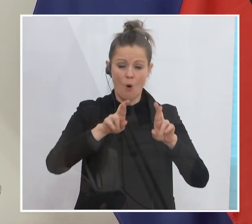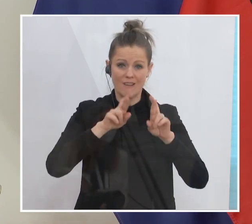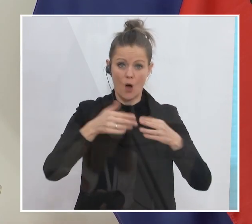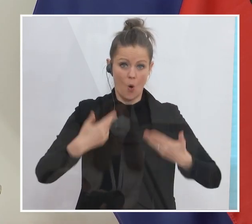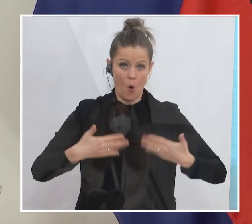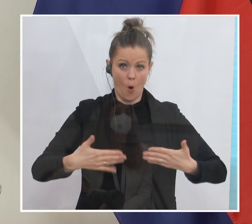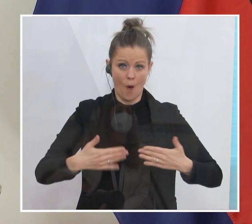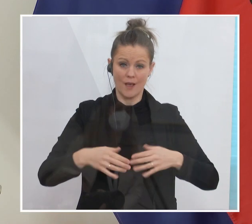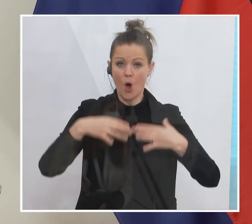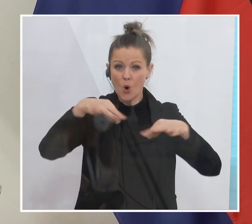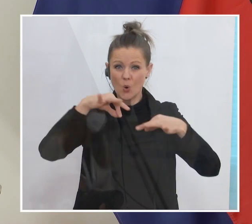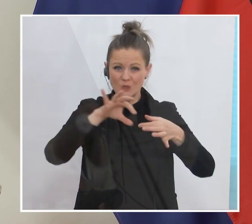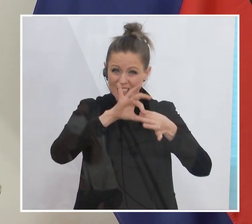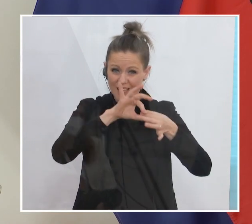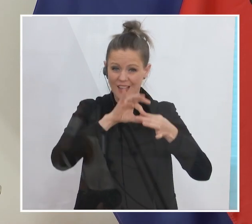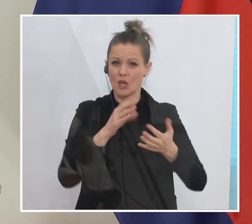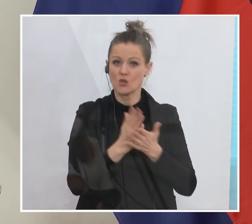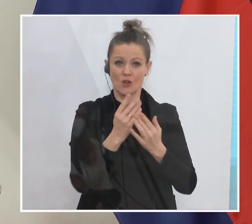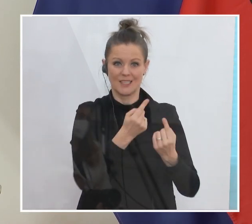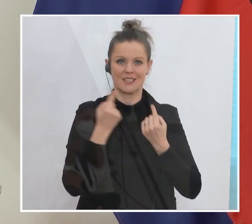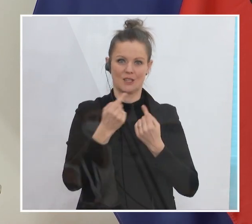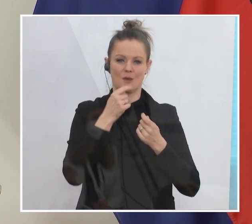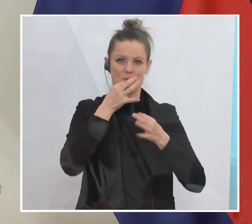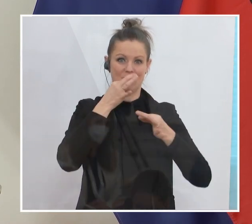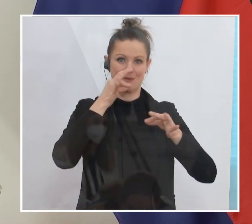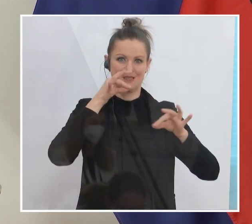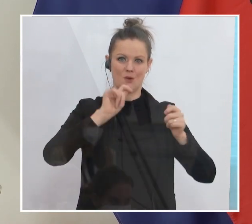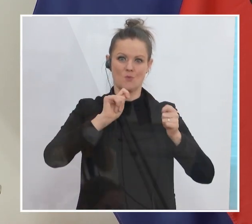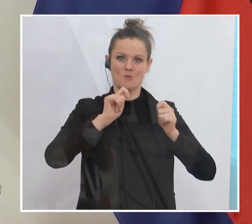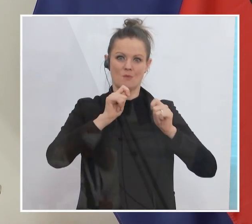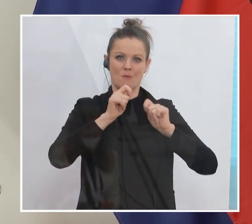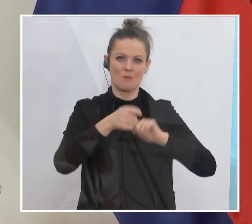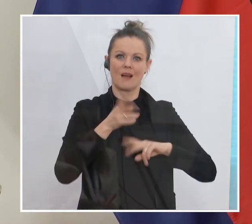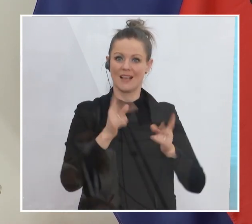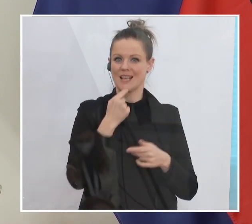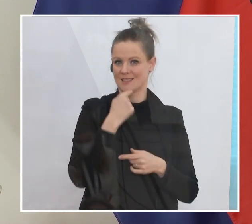Richtung Ostern die Lage sich soweit verbessern wird, dass man auch sagen kann, es ist vorbei,